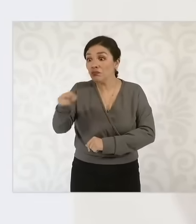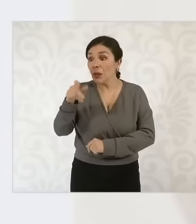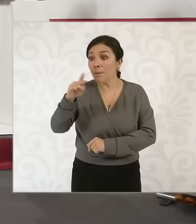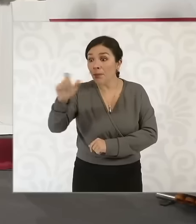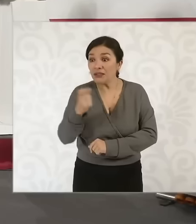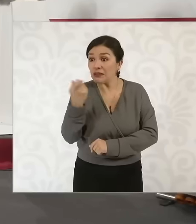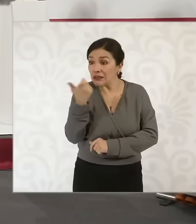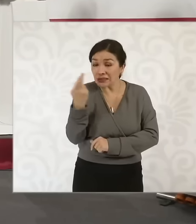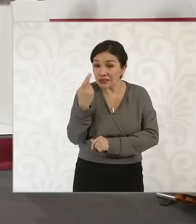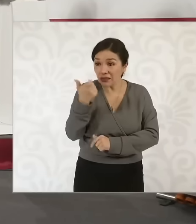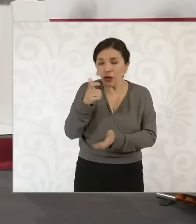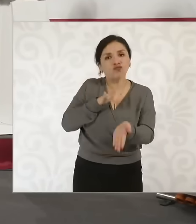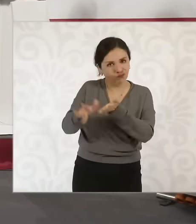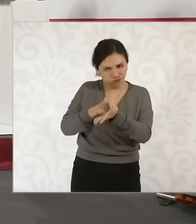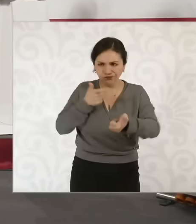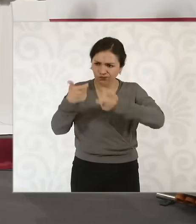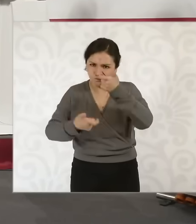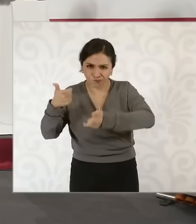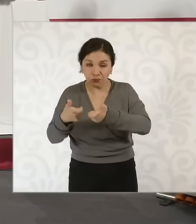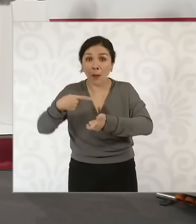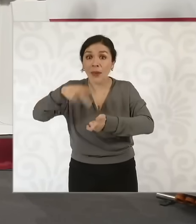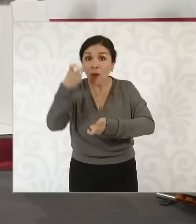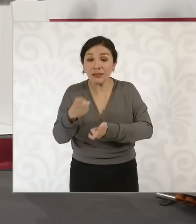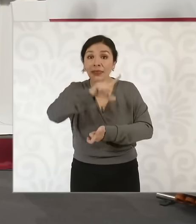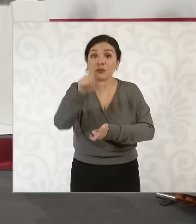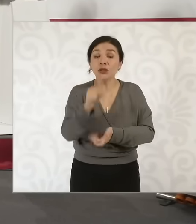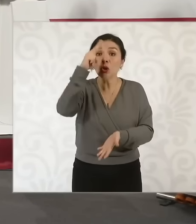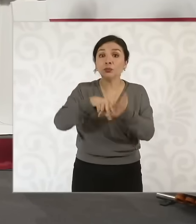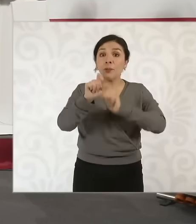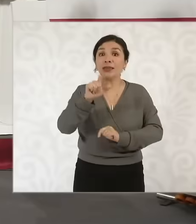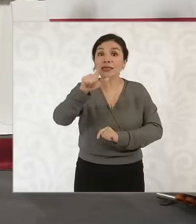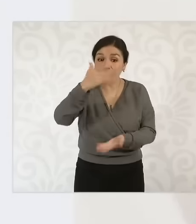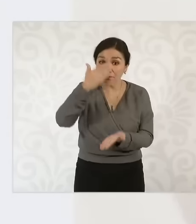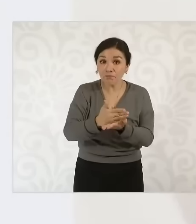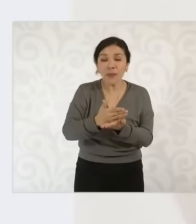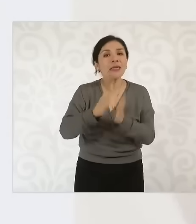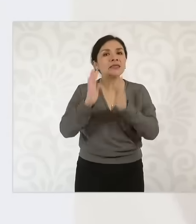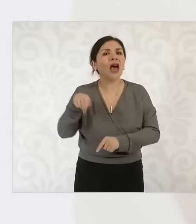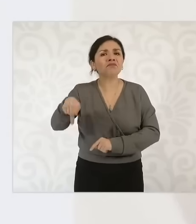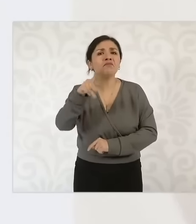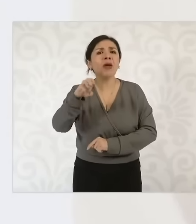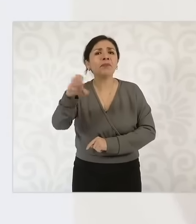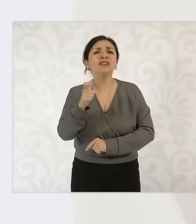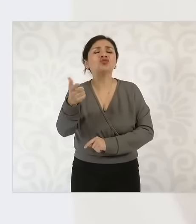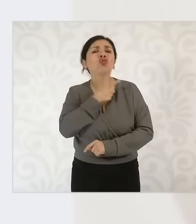pero este plan garantiza que a partir de 2027 Pemex pueda generar los ingresos necesarios que